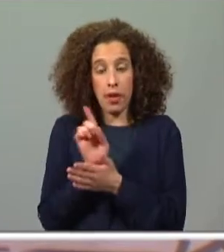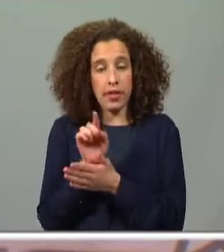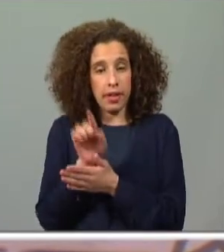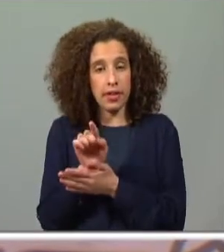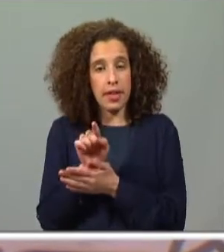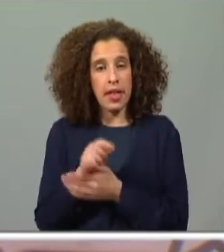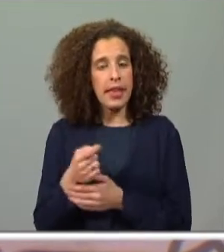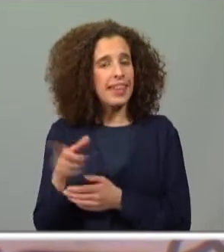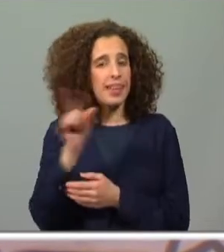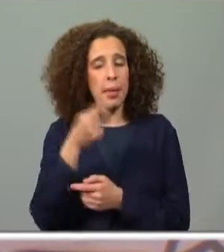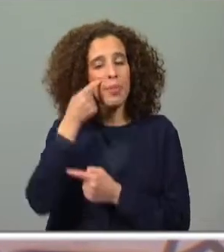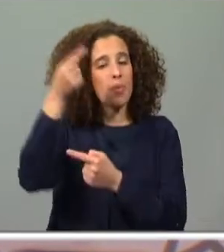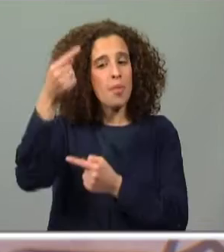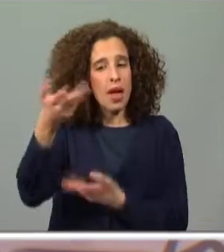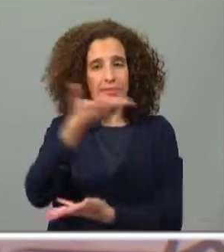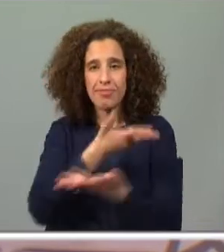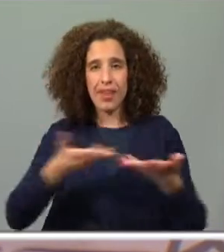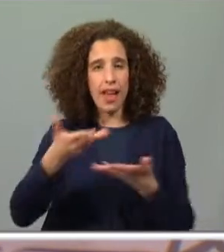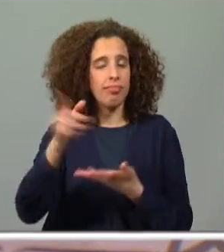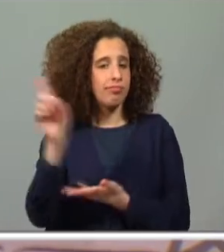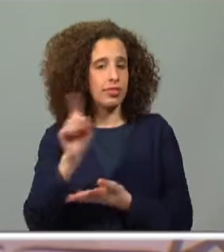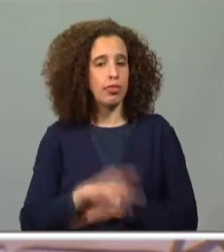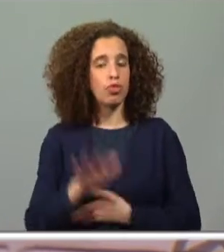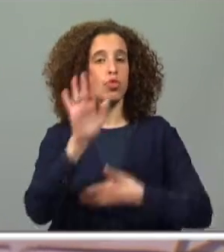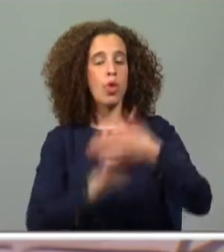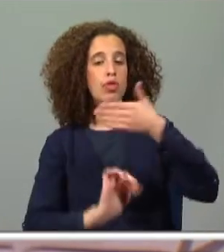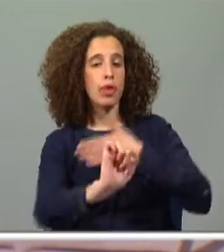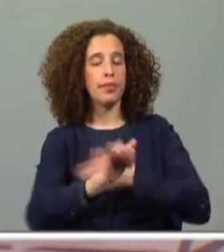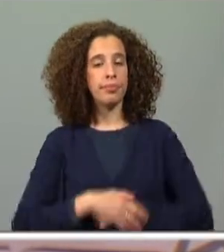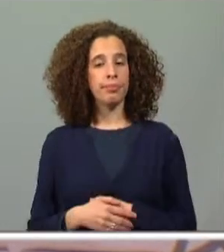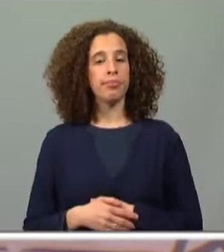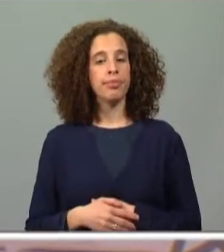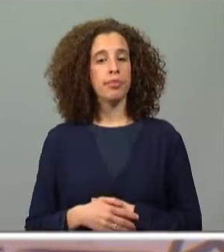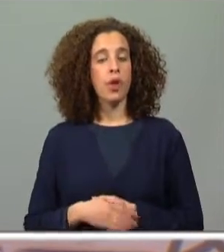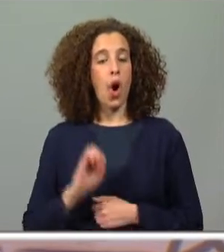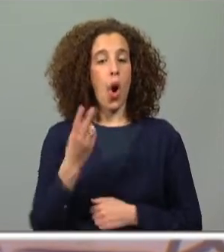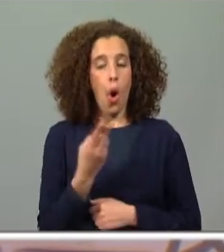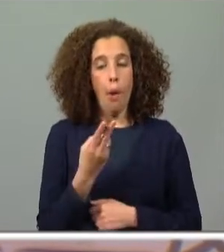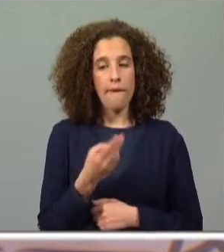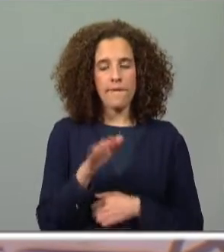partilhava esse esse privilégio com as suas colegas ou por outra fazia Se valer 與他們的同事或其他人會利用